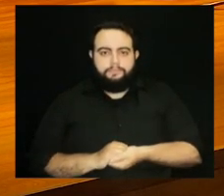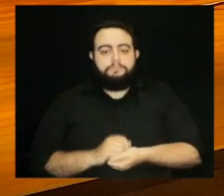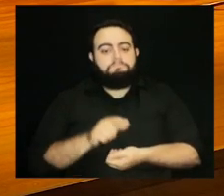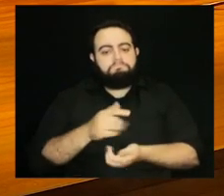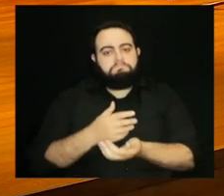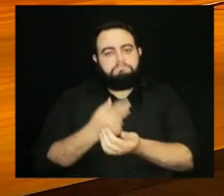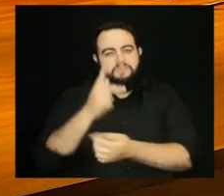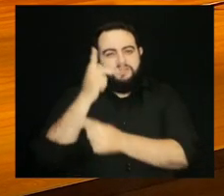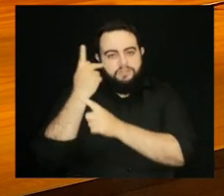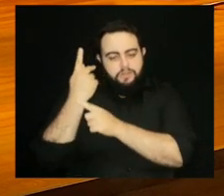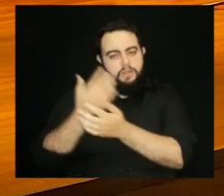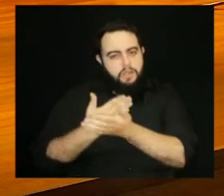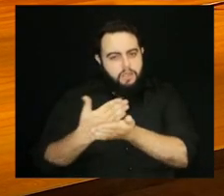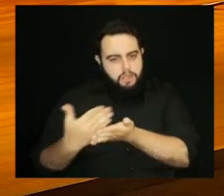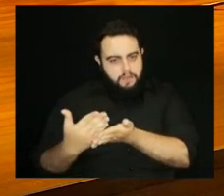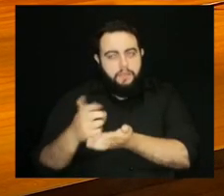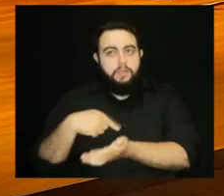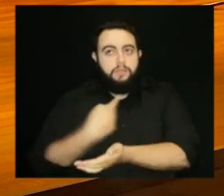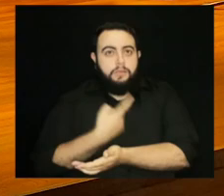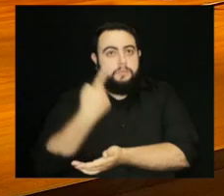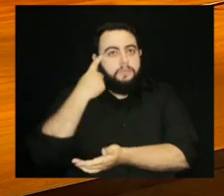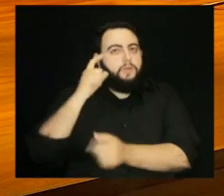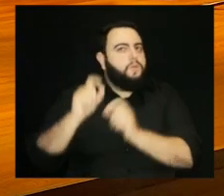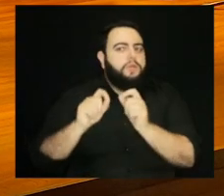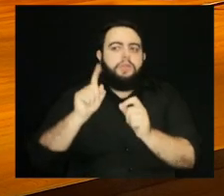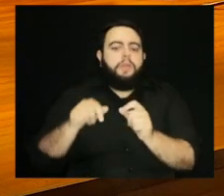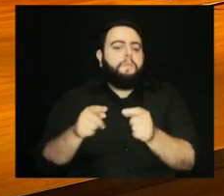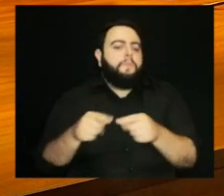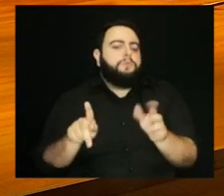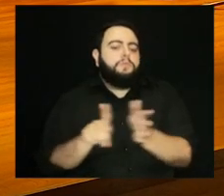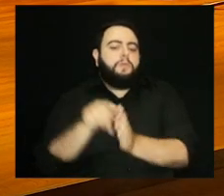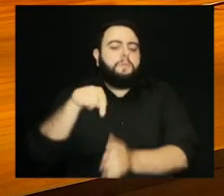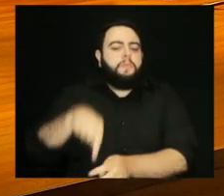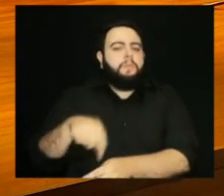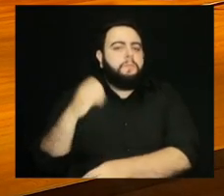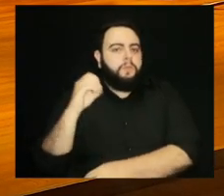Quando a gente começa a pensar no que seria uma música de Porto Alegre e tal, é segunda metade